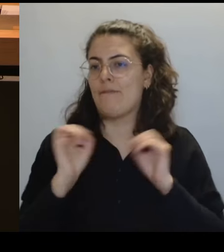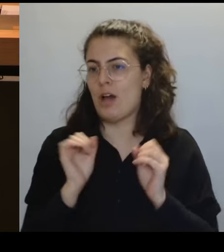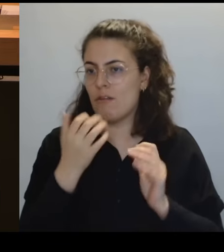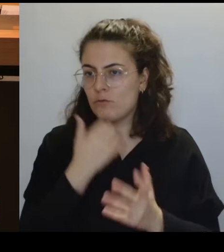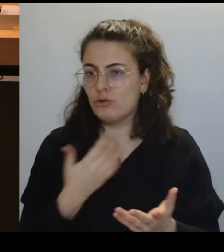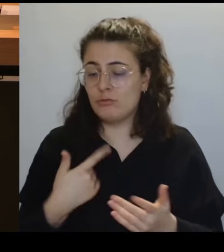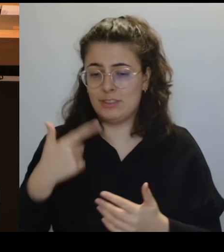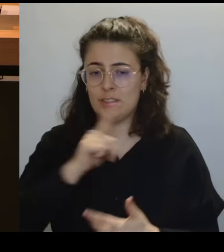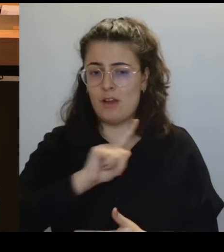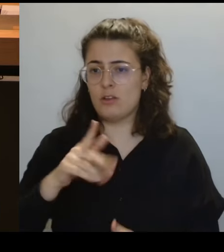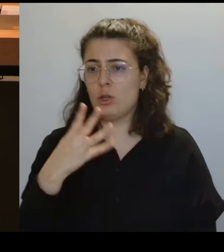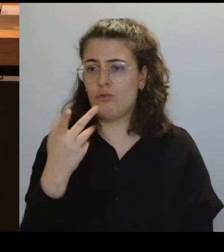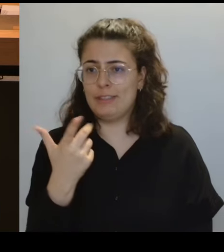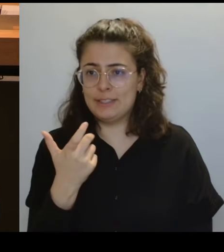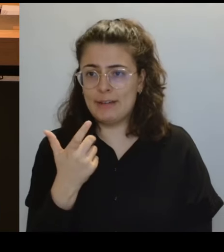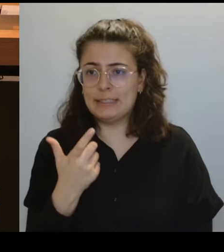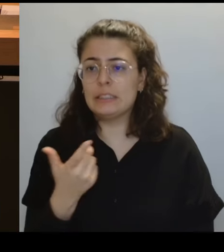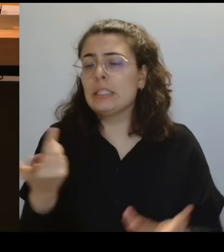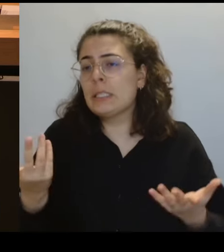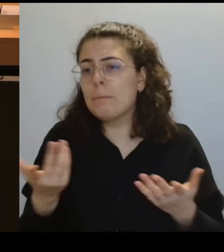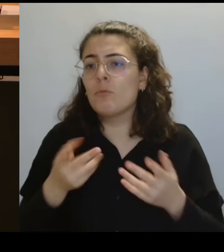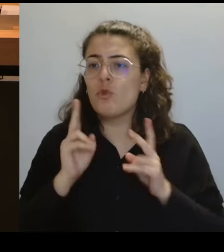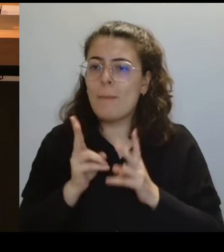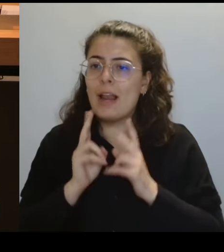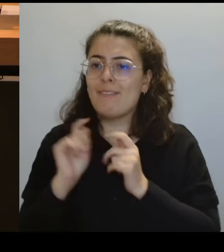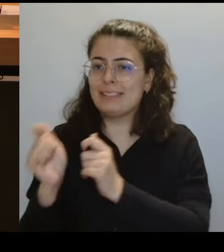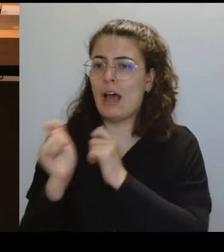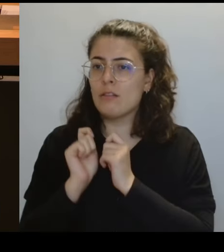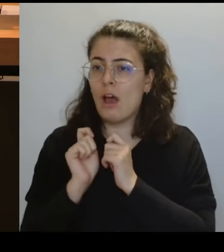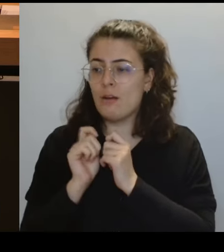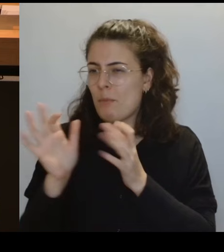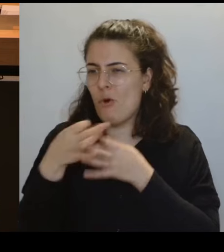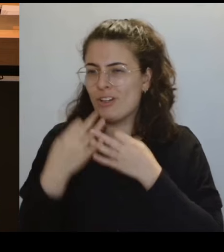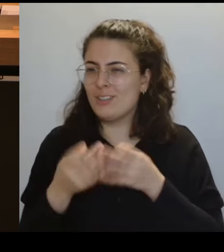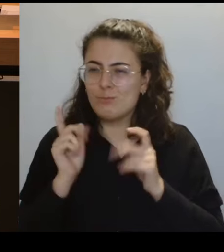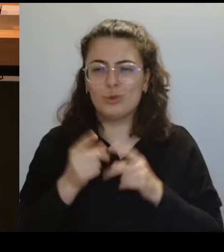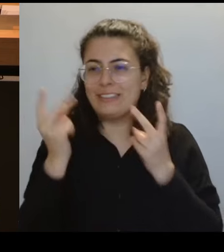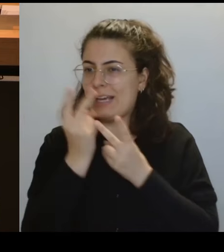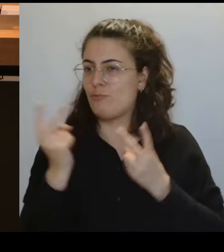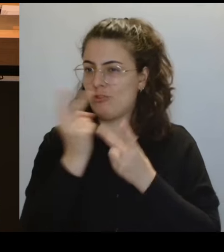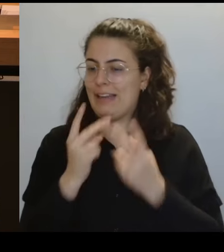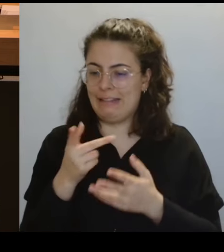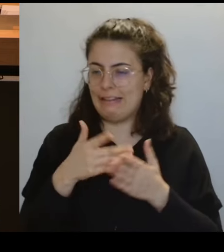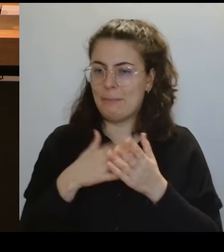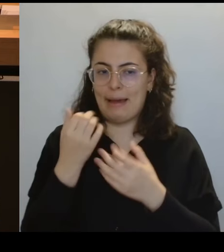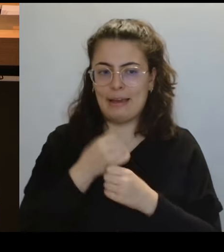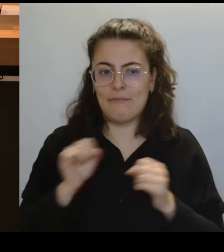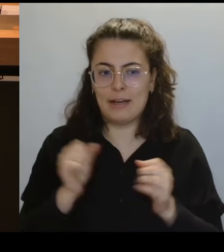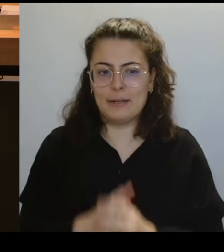eine Selbstverständlichkeit sein müsste. Steuergeld nehmen Sie doch genug ein.